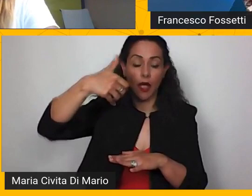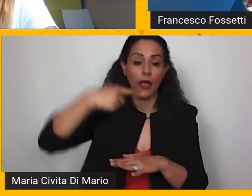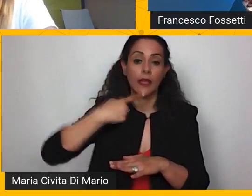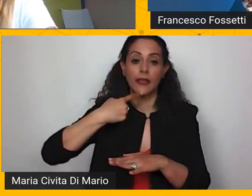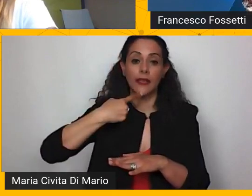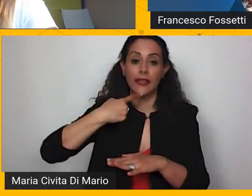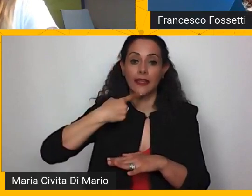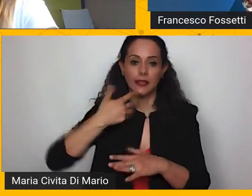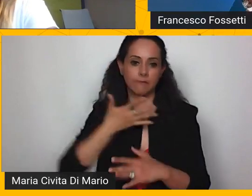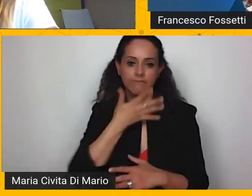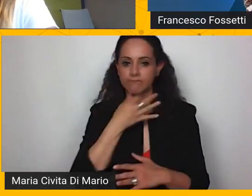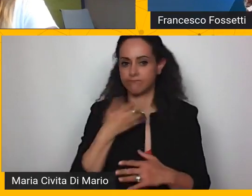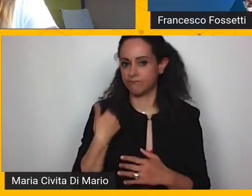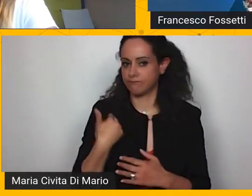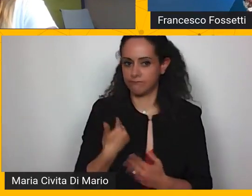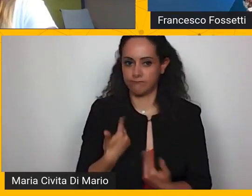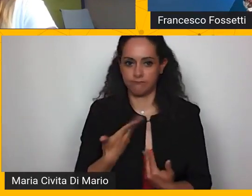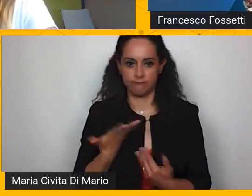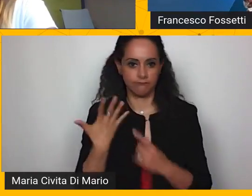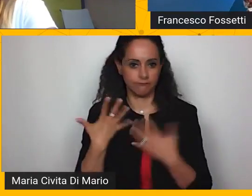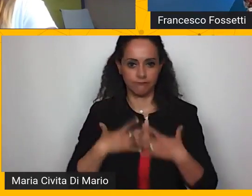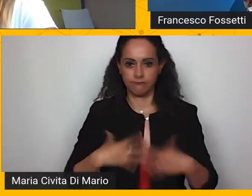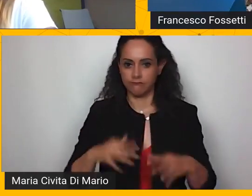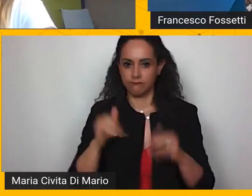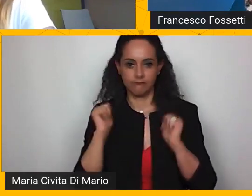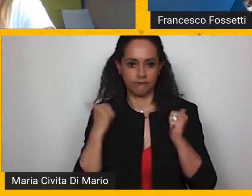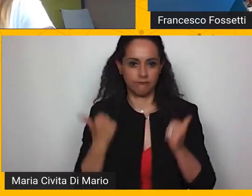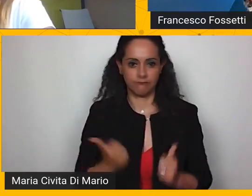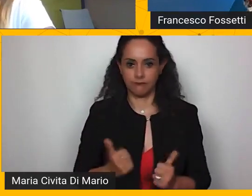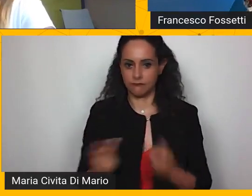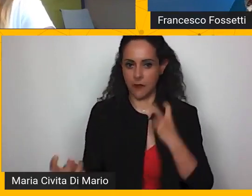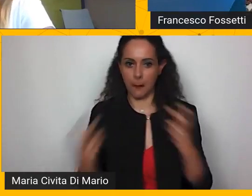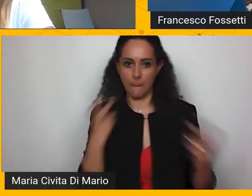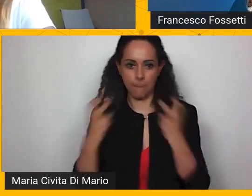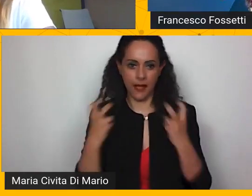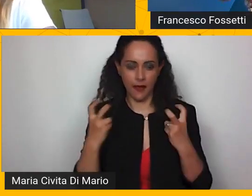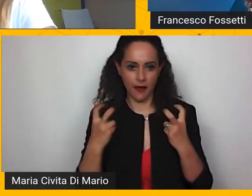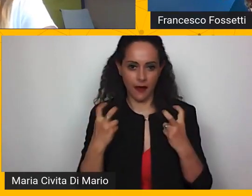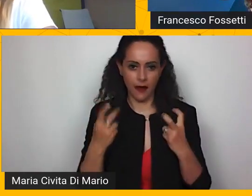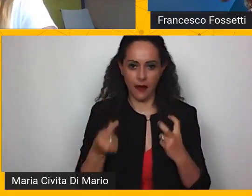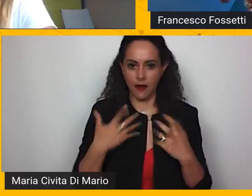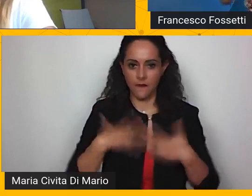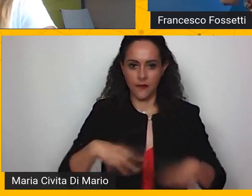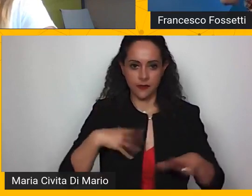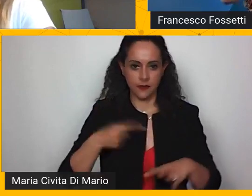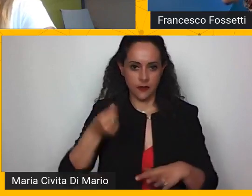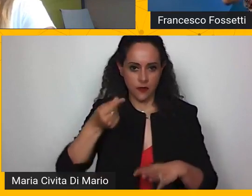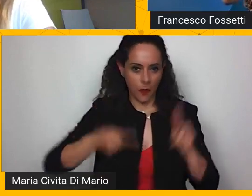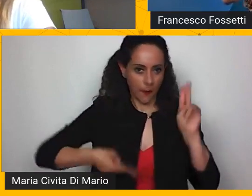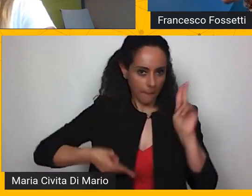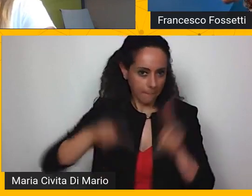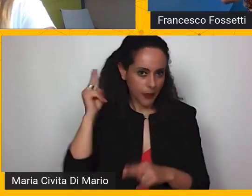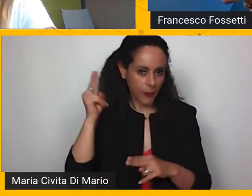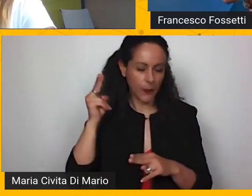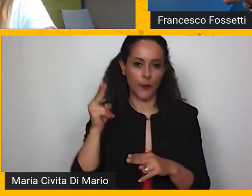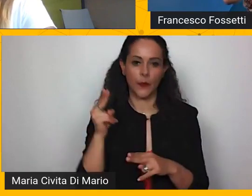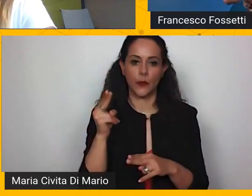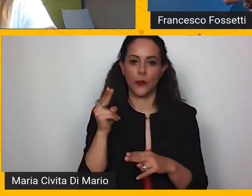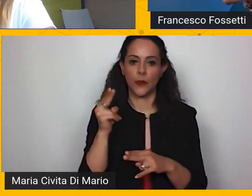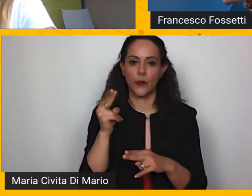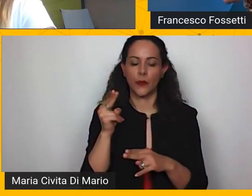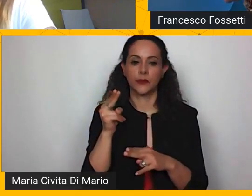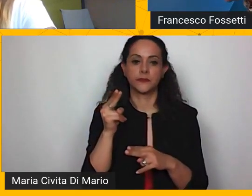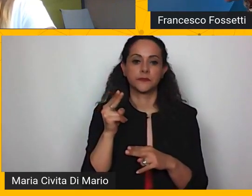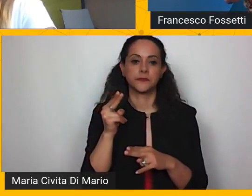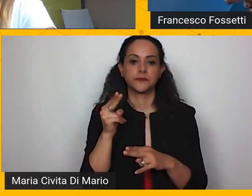sf degli abiti più sgargianti,